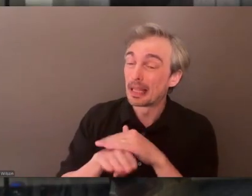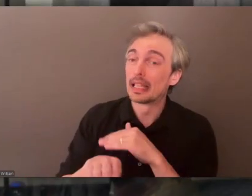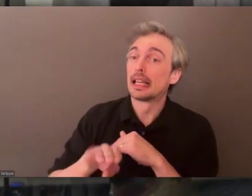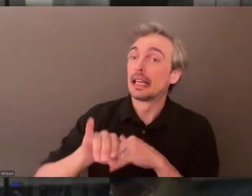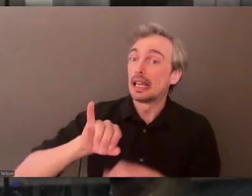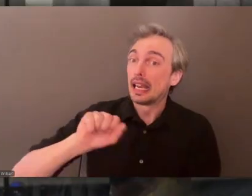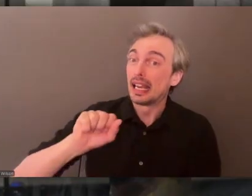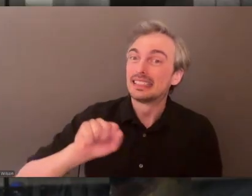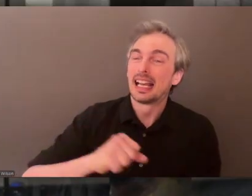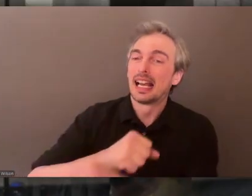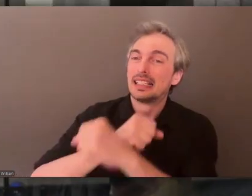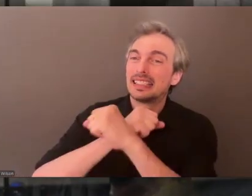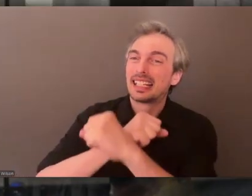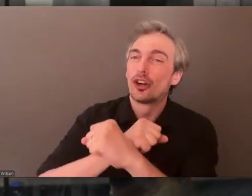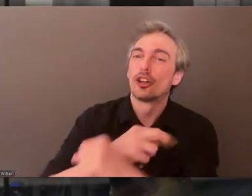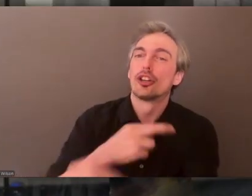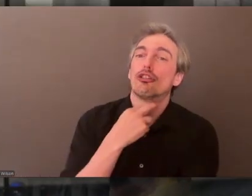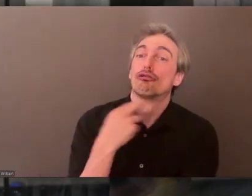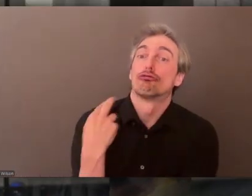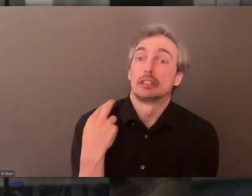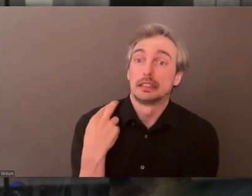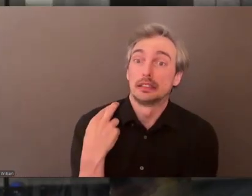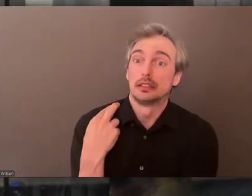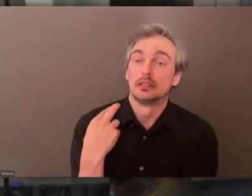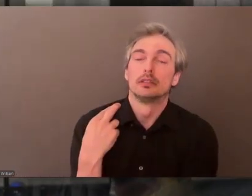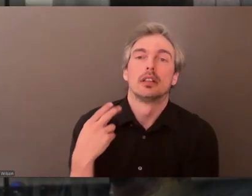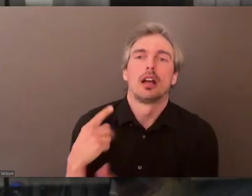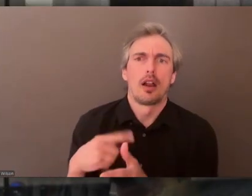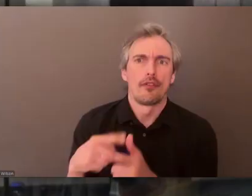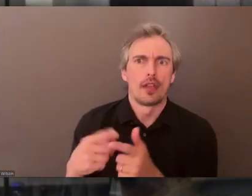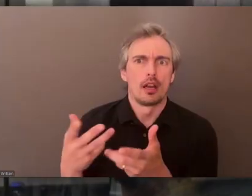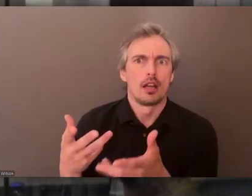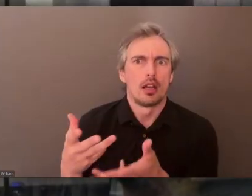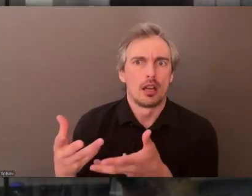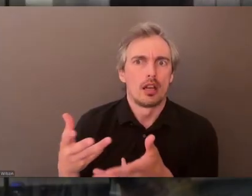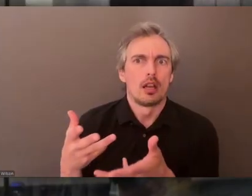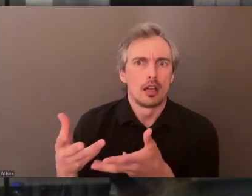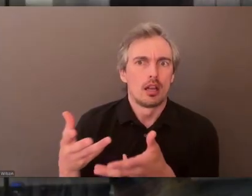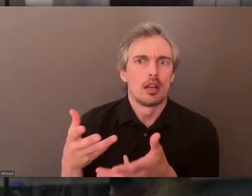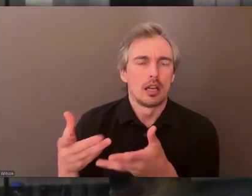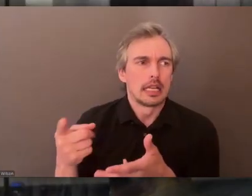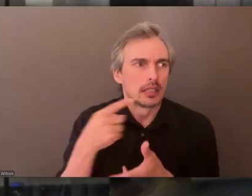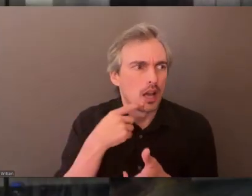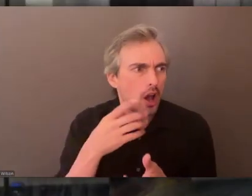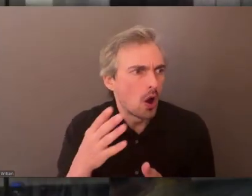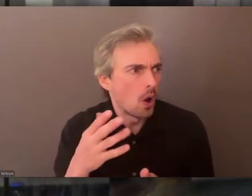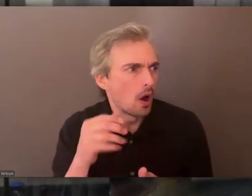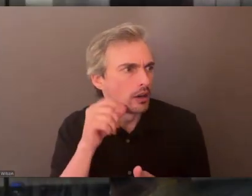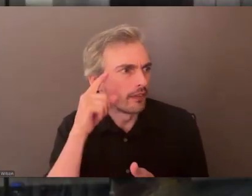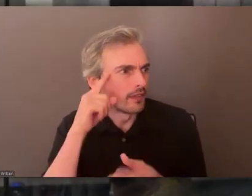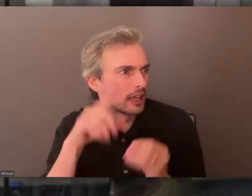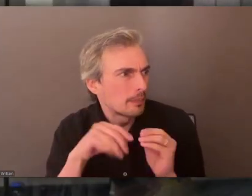それからその話を始めました。 彼は驚いていました。 彼はこう言いました... そんな風に考えたことはなかったと。